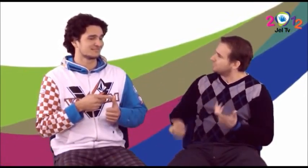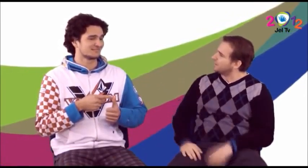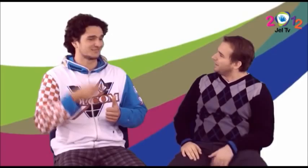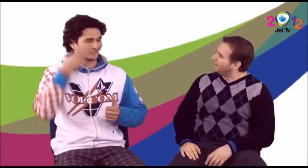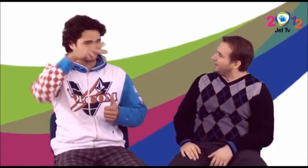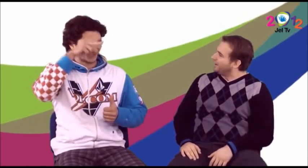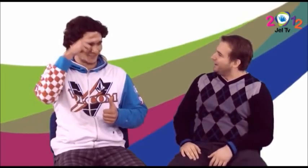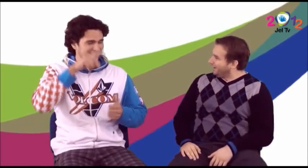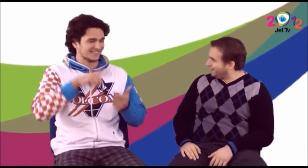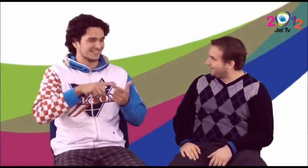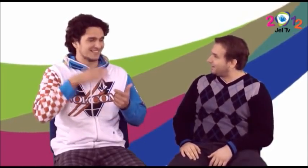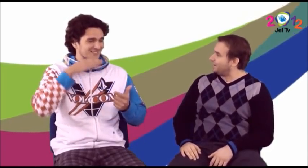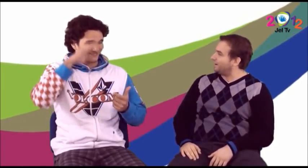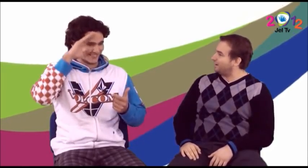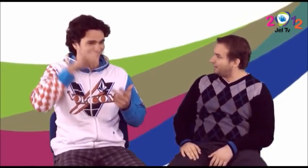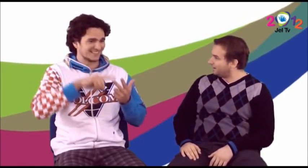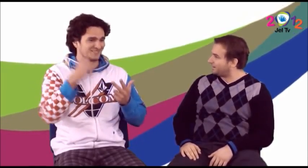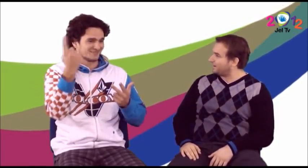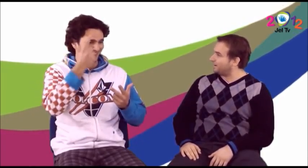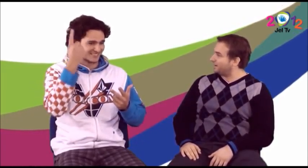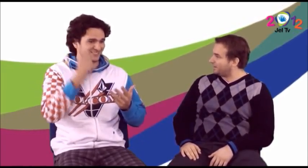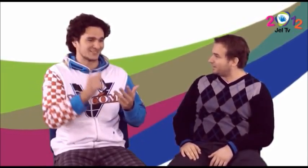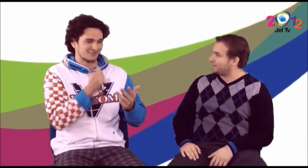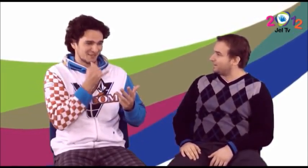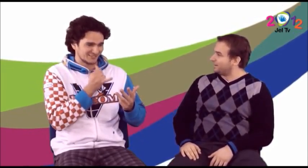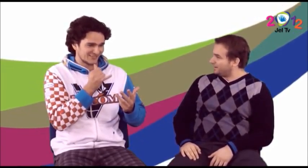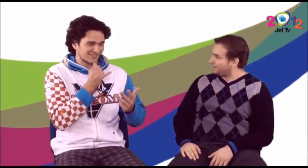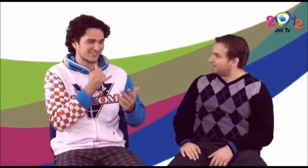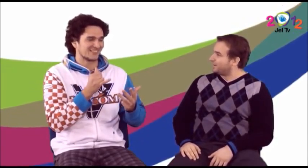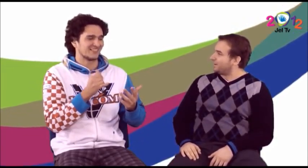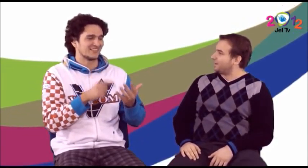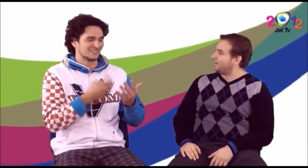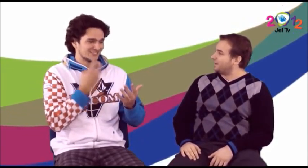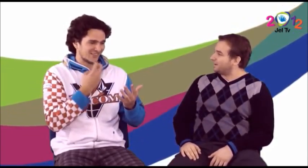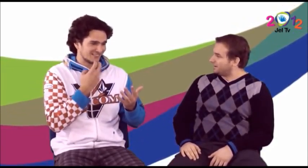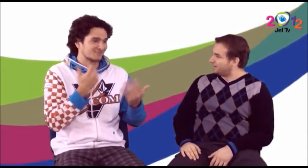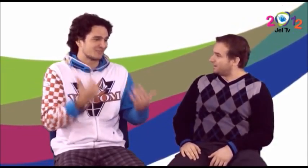Igen, van több is. Most én ezt használom.